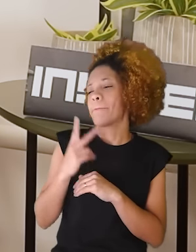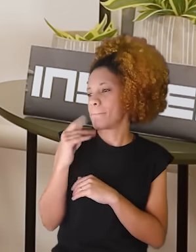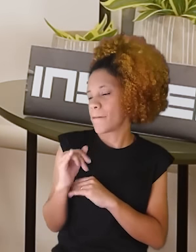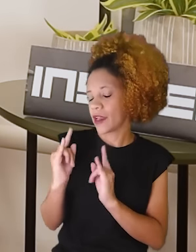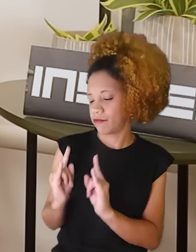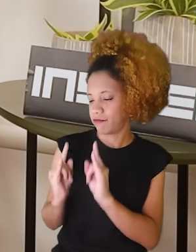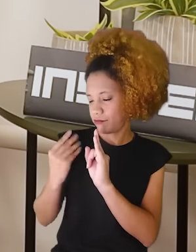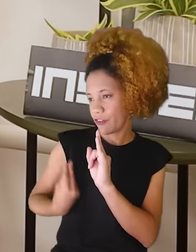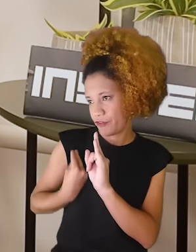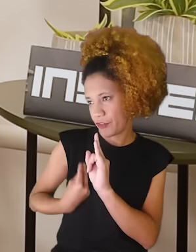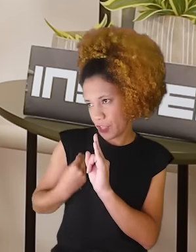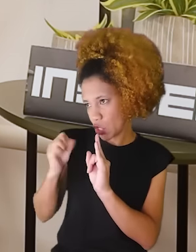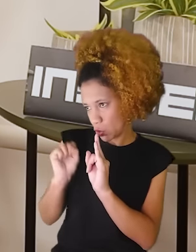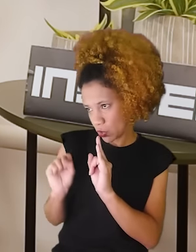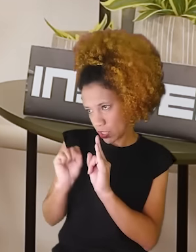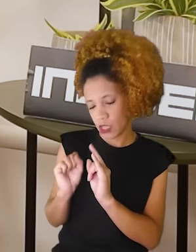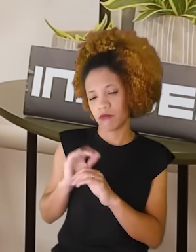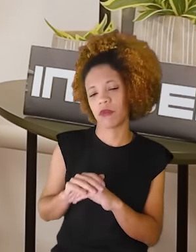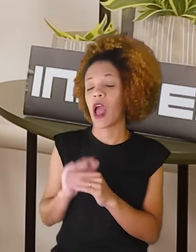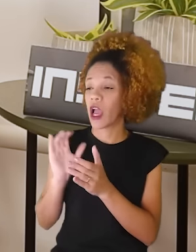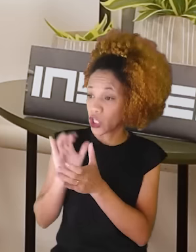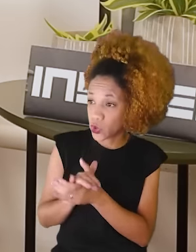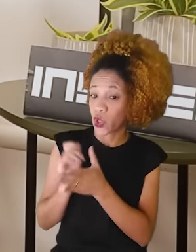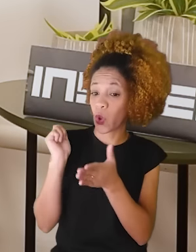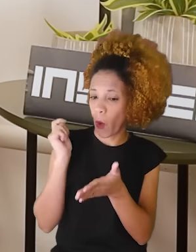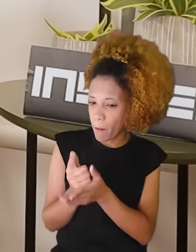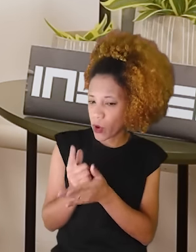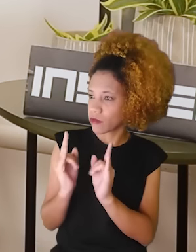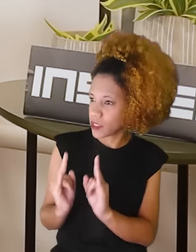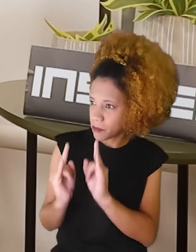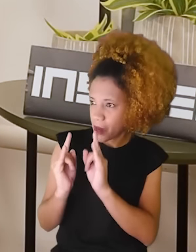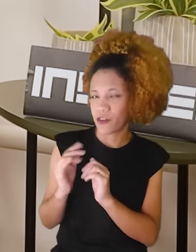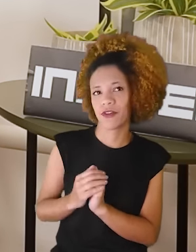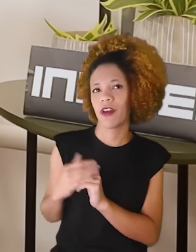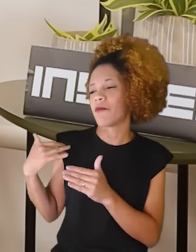nesse prédio Ele casou e comprou um apartamento nesse mesmo prédio [ __ ] aí ele mora lá até